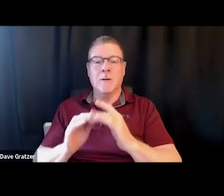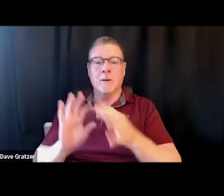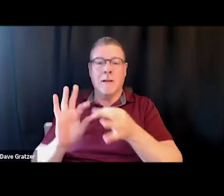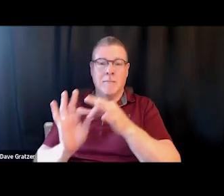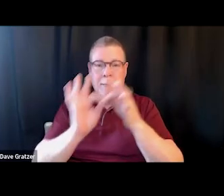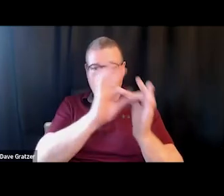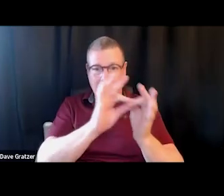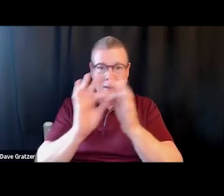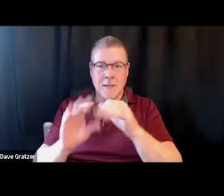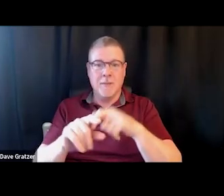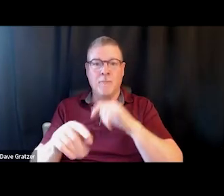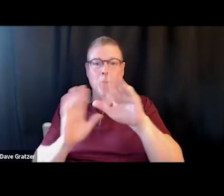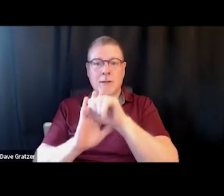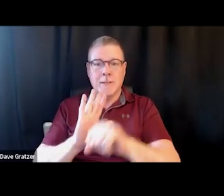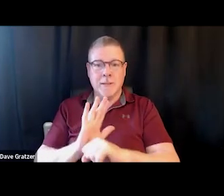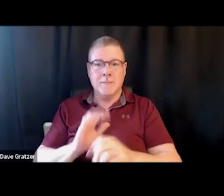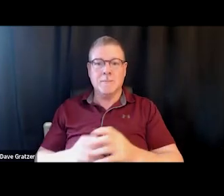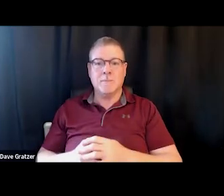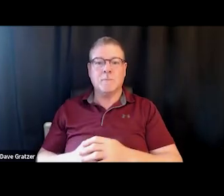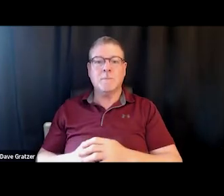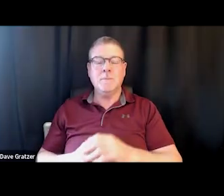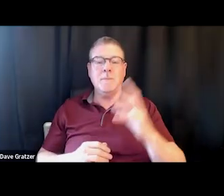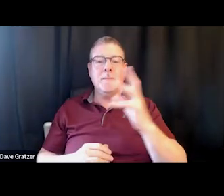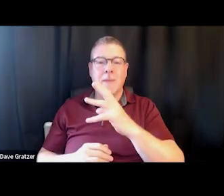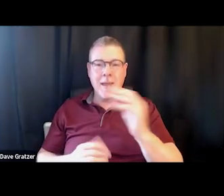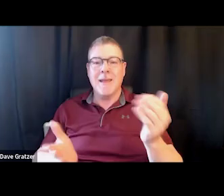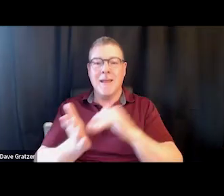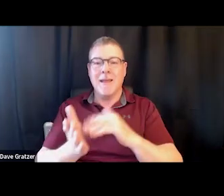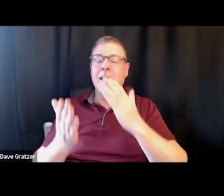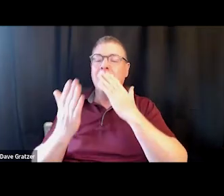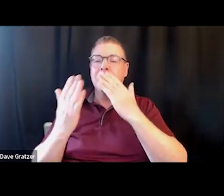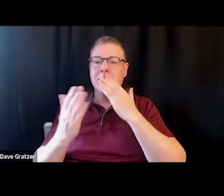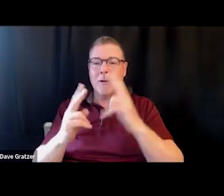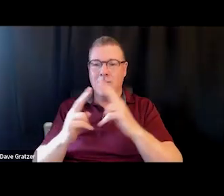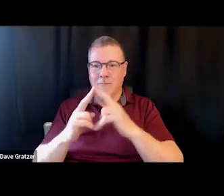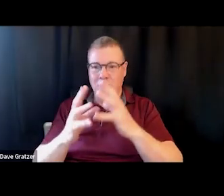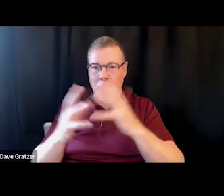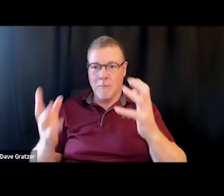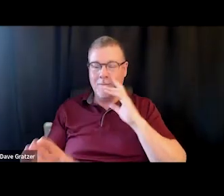busquen su estado en el sitio web de SOAR. Y nuevamente, muchas gracias por acompañarnos hoy,